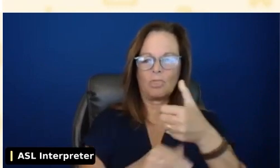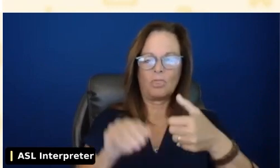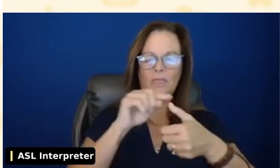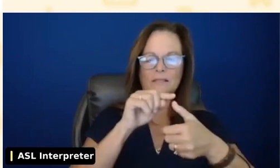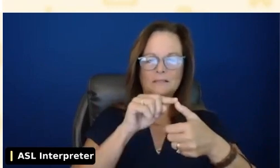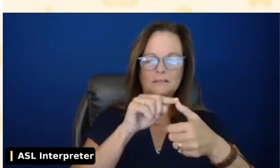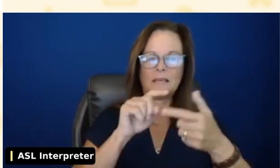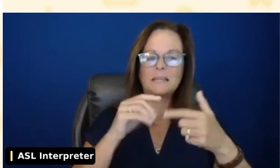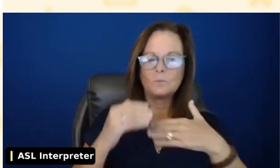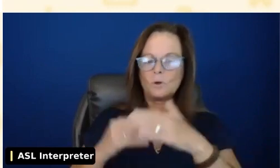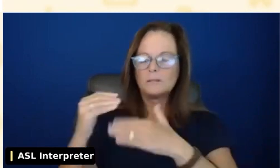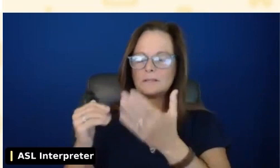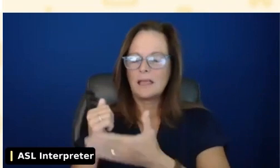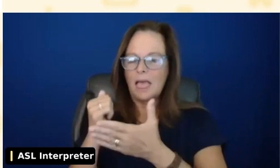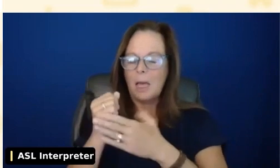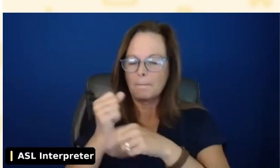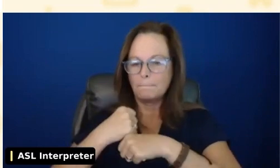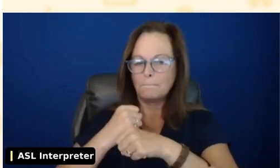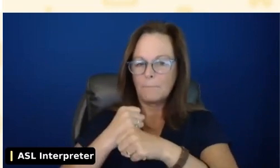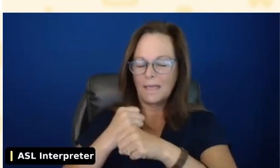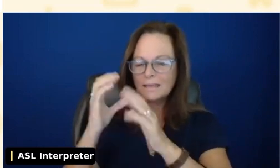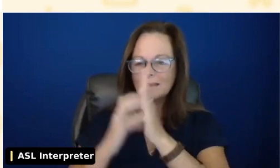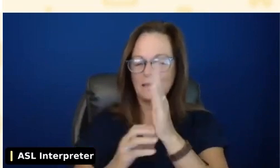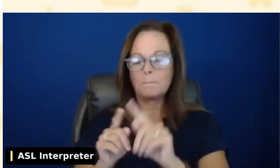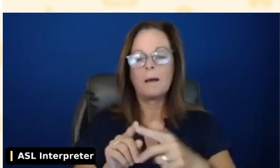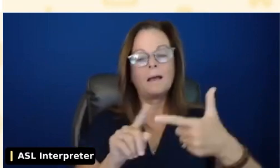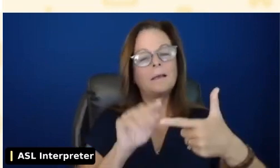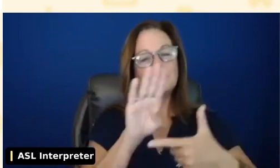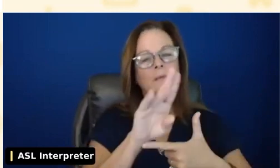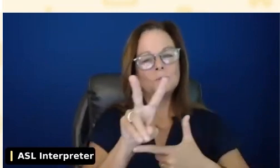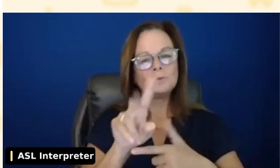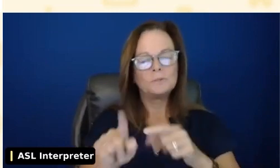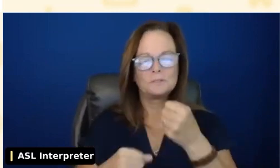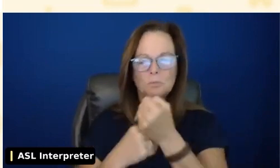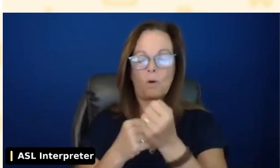para ayudarte a producir contenido, pero los B2 son apoyados por el autor en hacer contenido accesible.